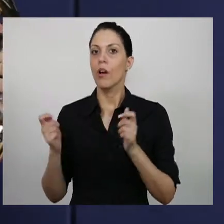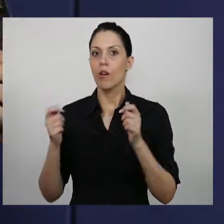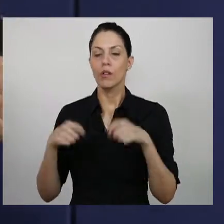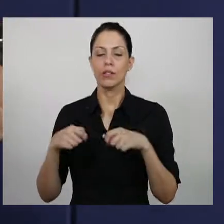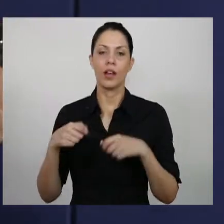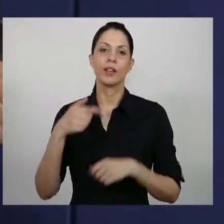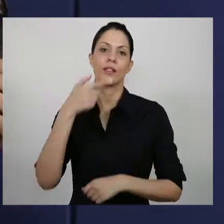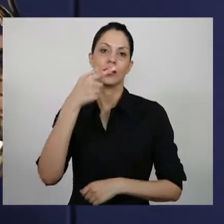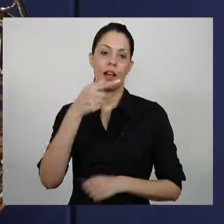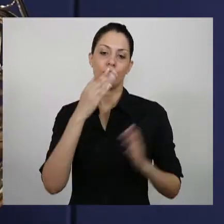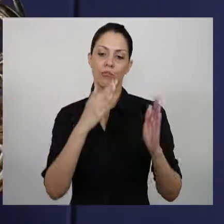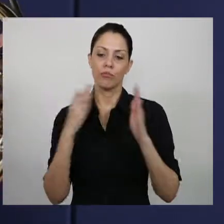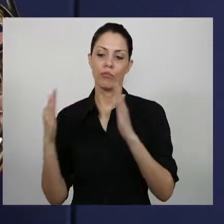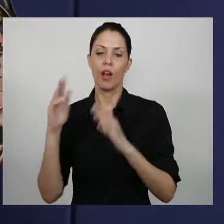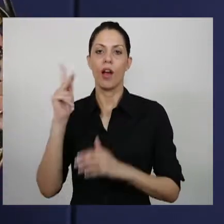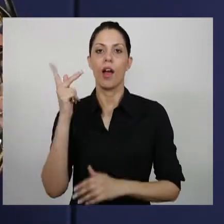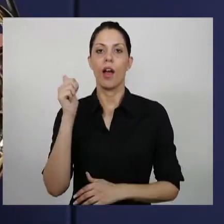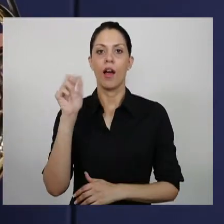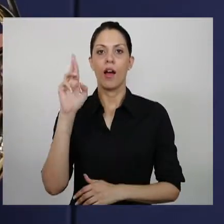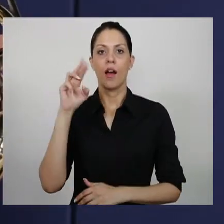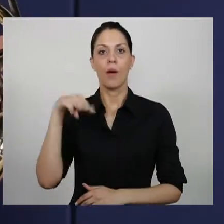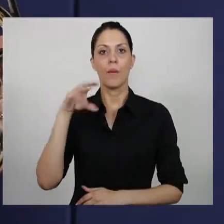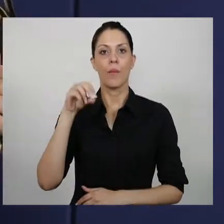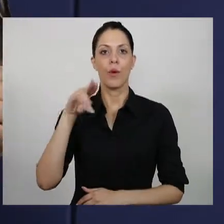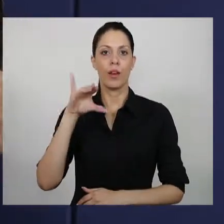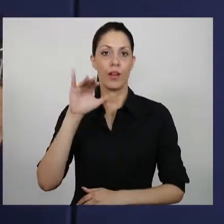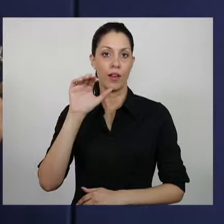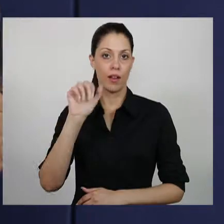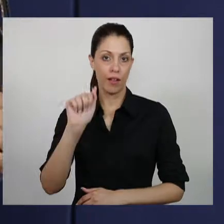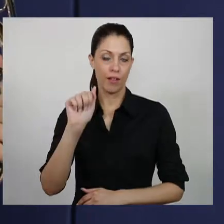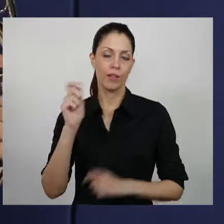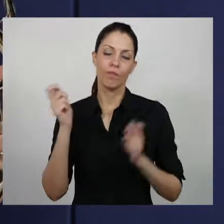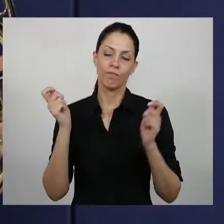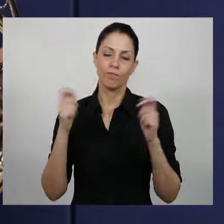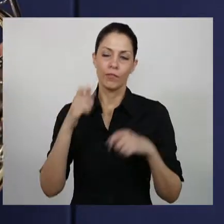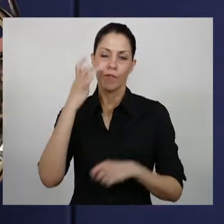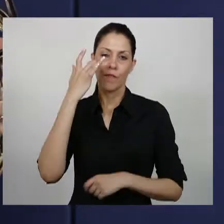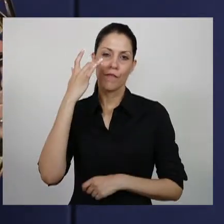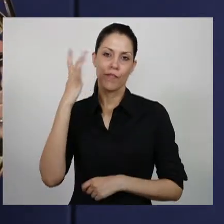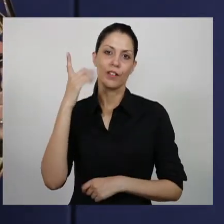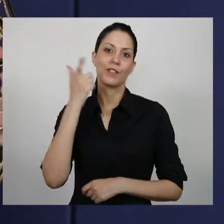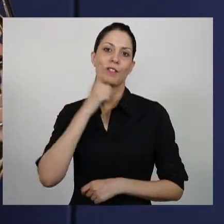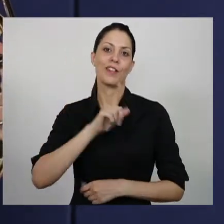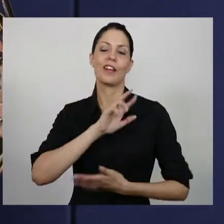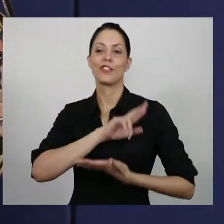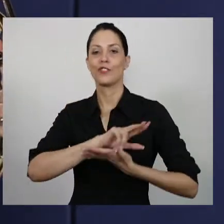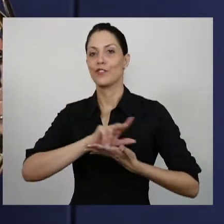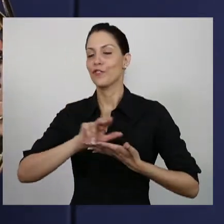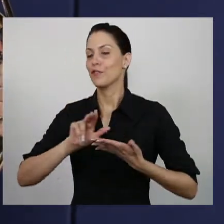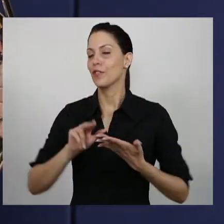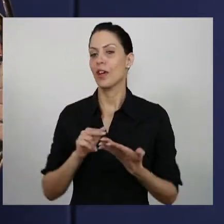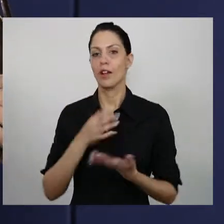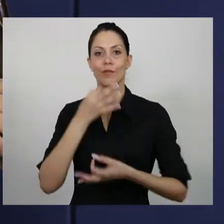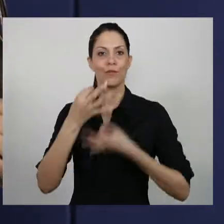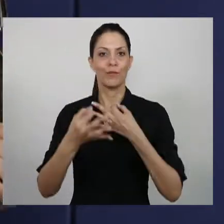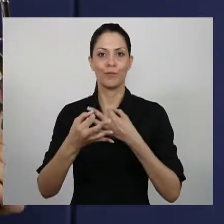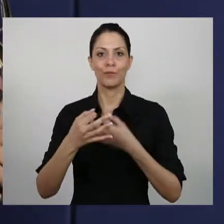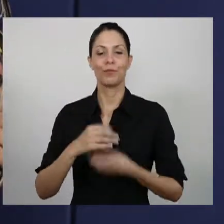teria sete séries harmônicas. Isso facilitou demais a execução do instrumentista.